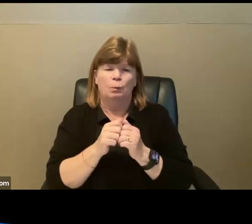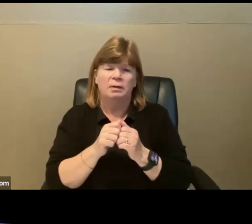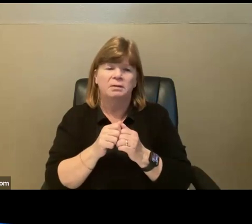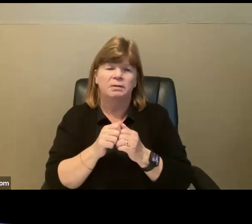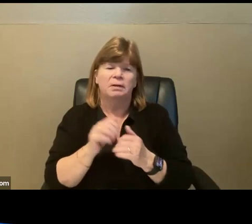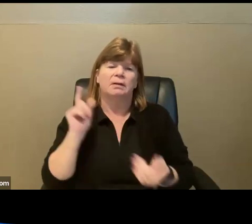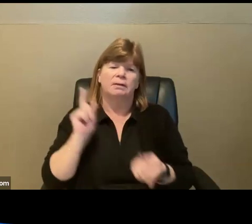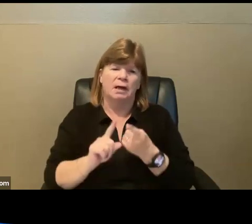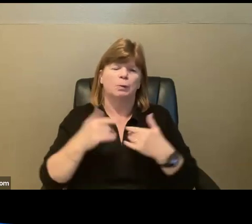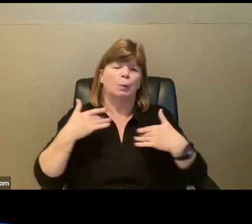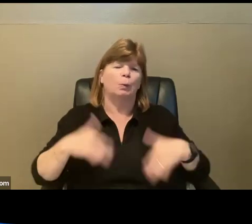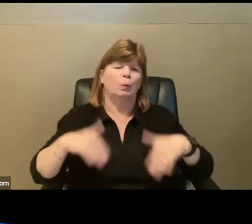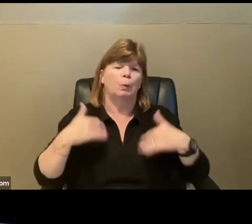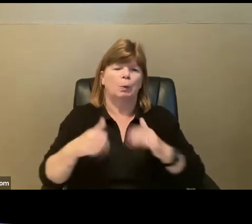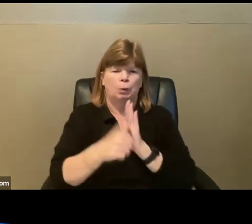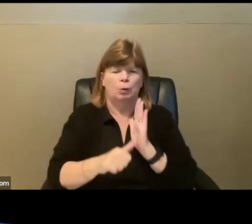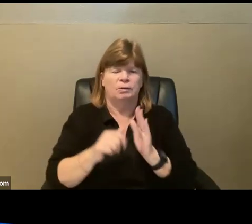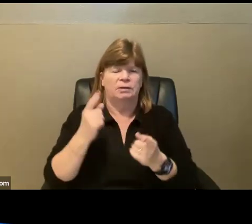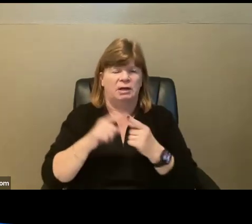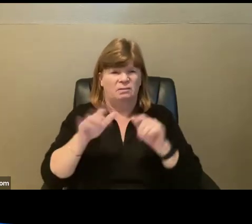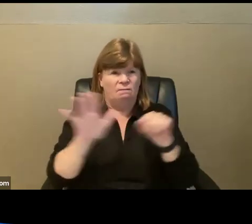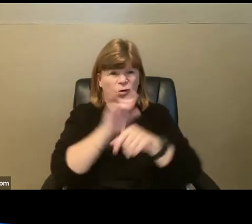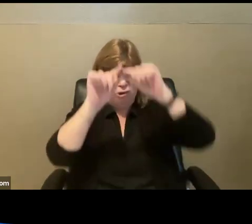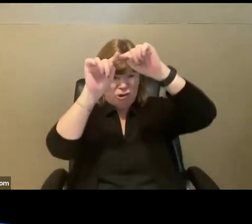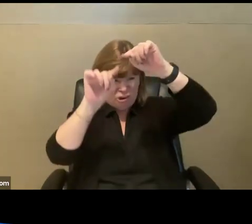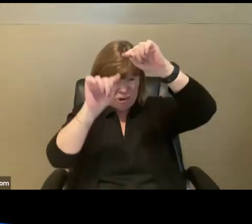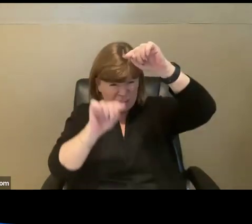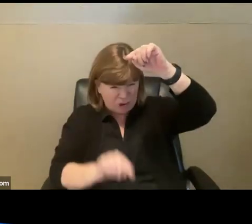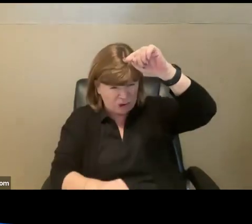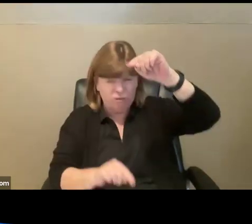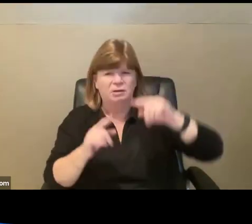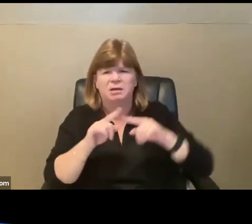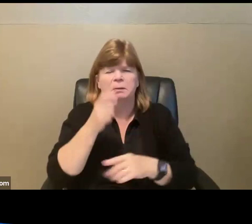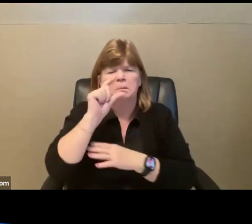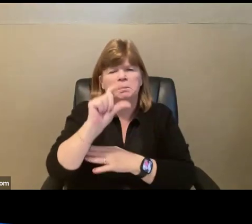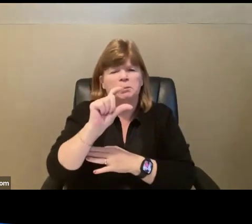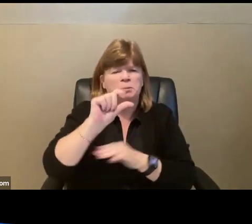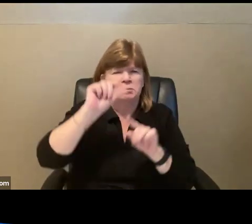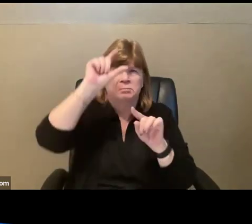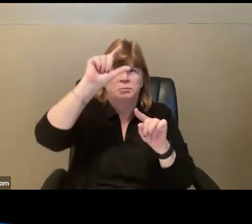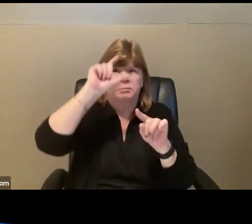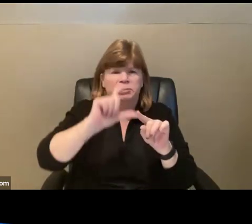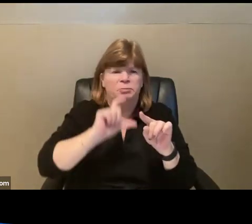En lugar de una incisión larga y bajar por todas las vértebras, son solo pequeñas incisiones en cada vértebra. Eso es genial.